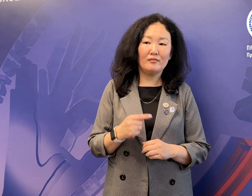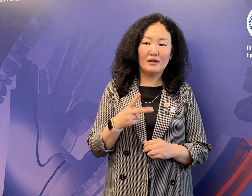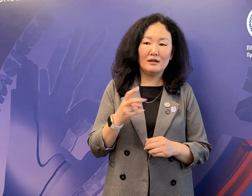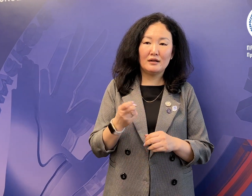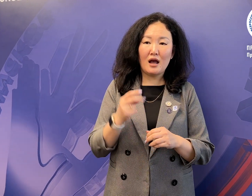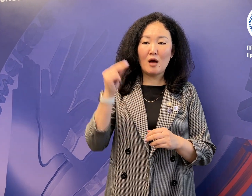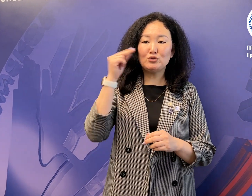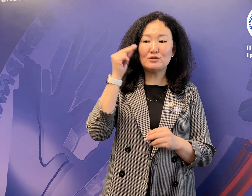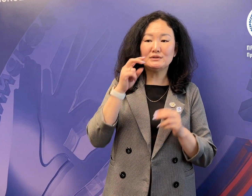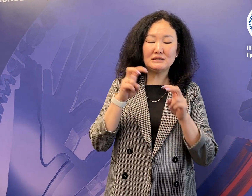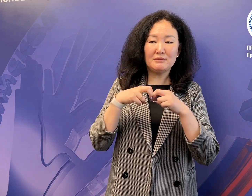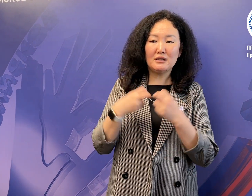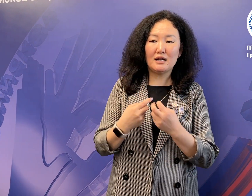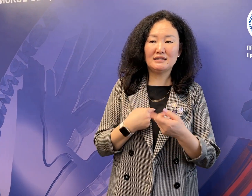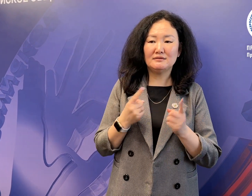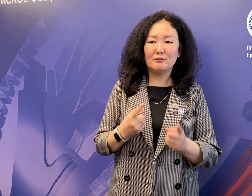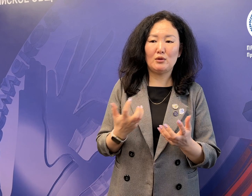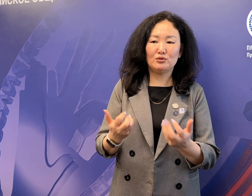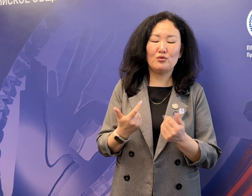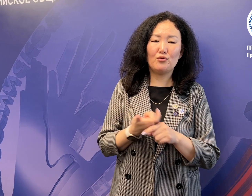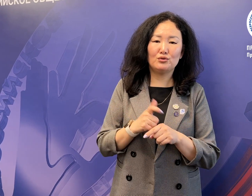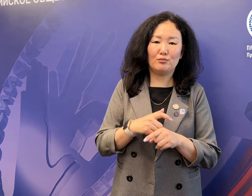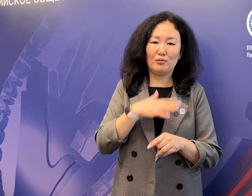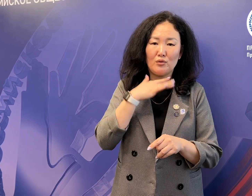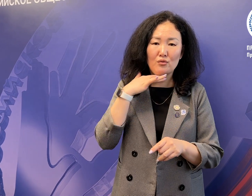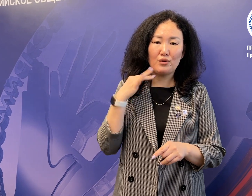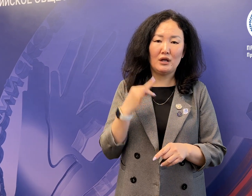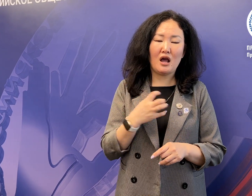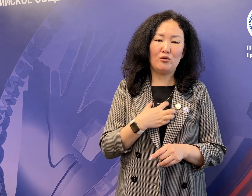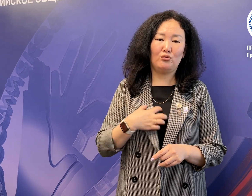На обучающем семинаре я получила, на самом деле, очень много актуального,